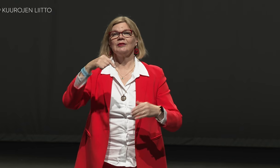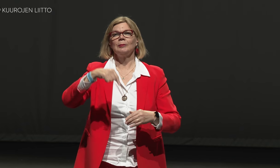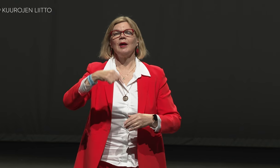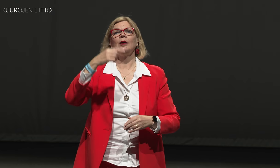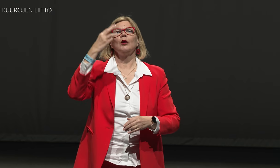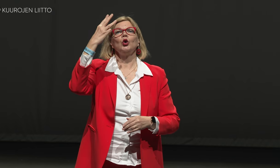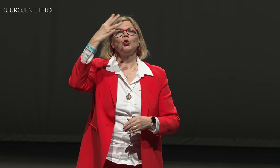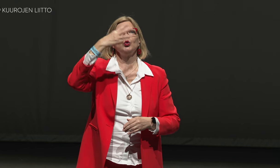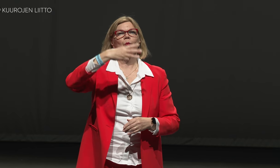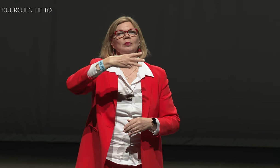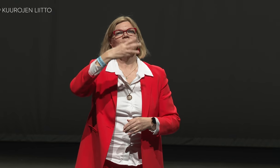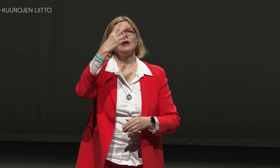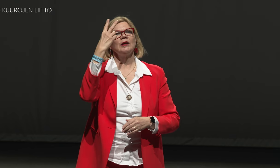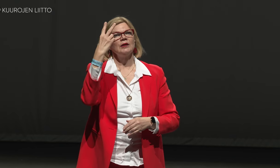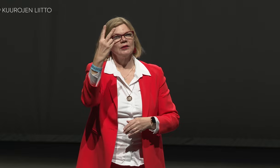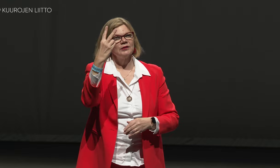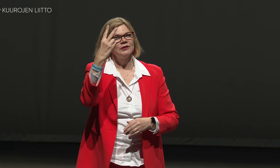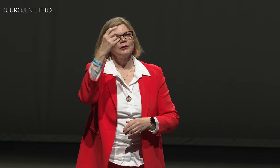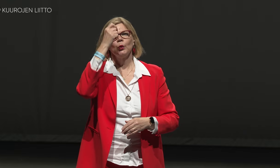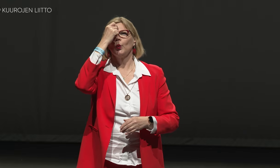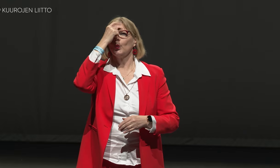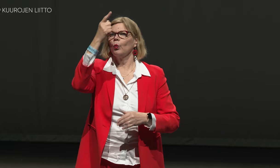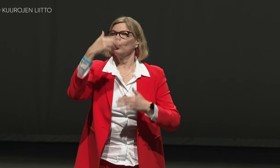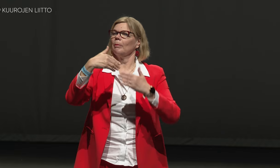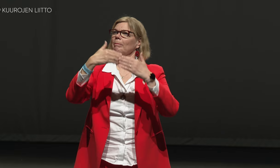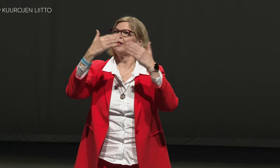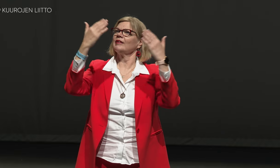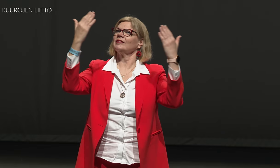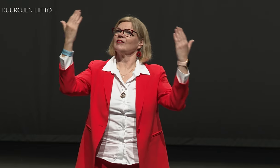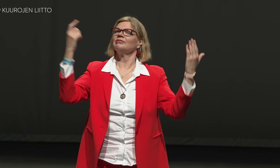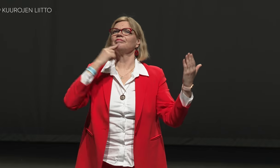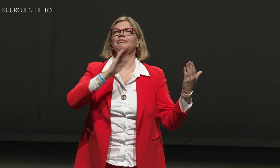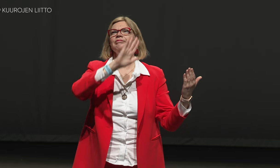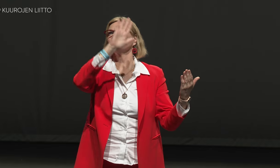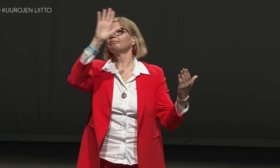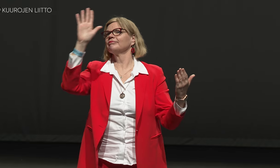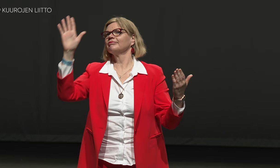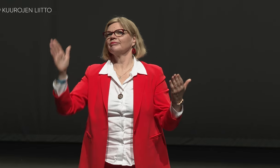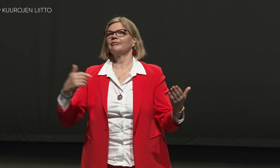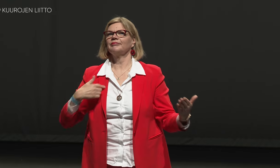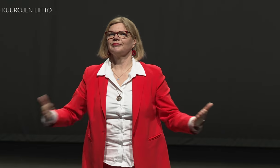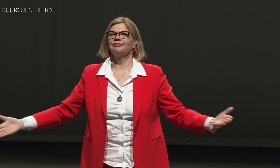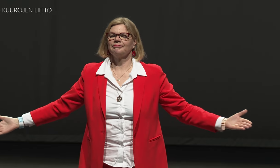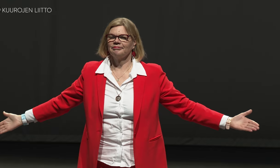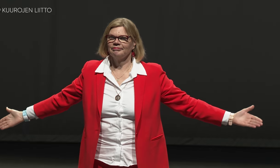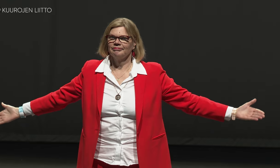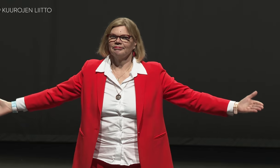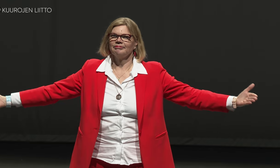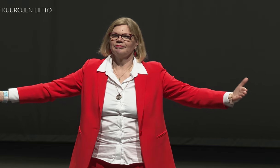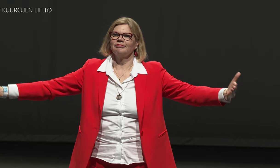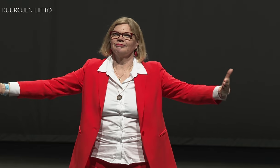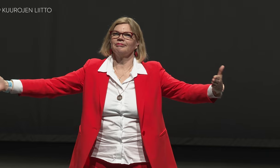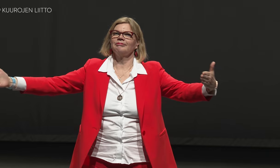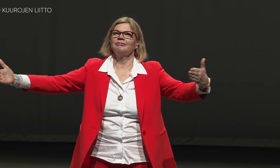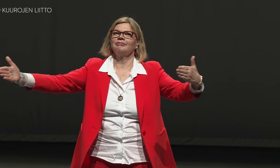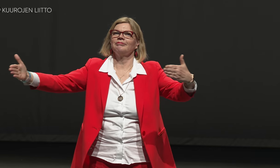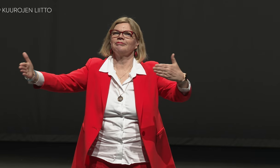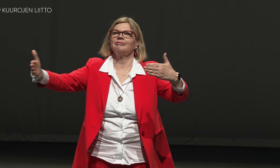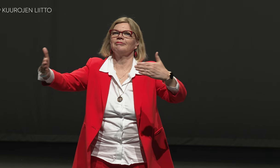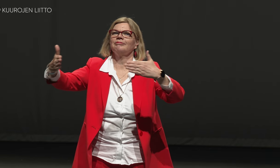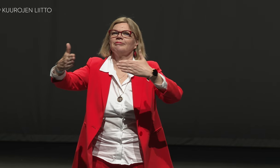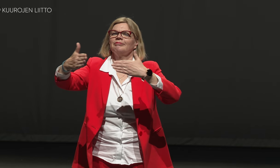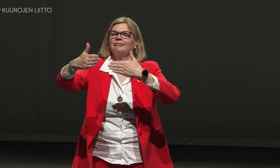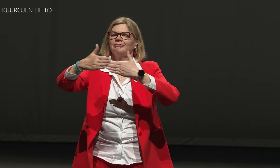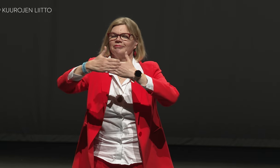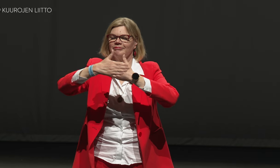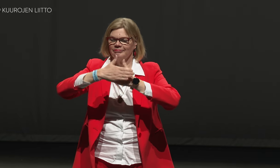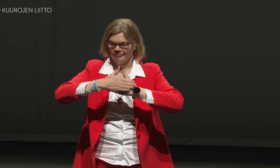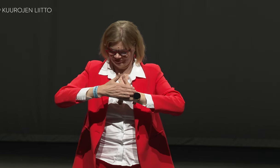32. valtakunnalliset kuurojen kulttuuripäivät ovat nyt päättyneet.